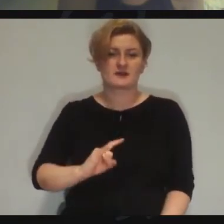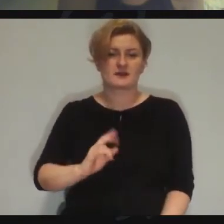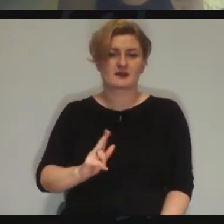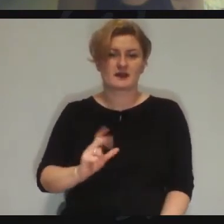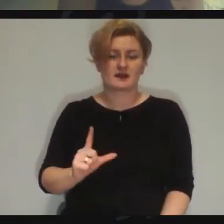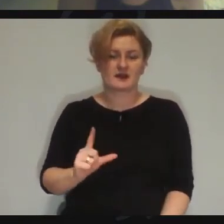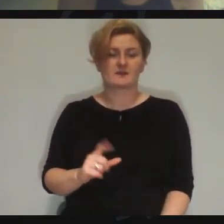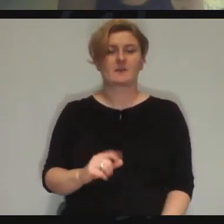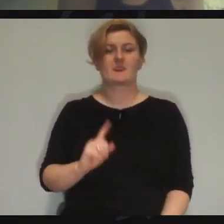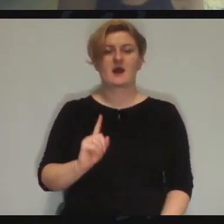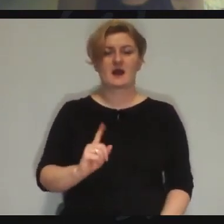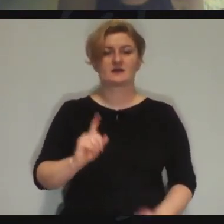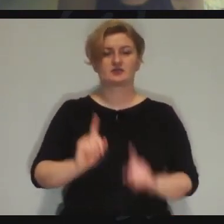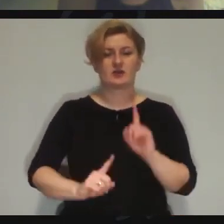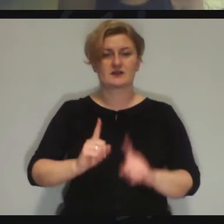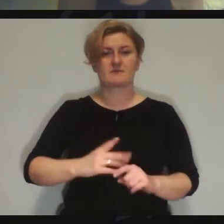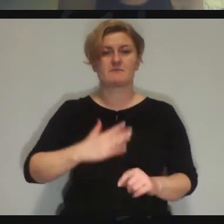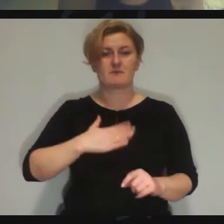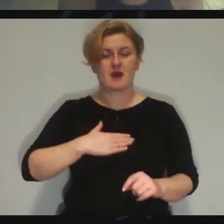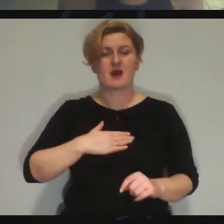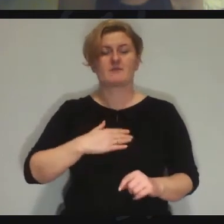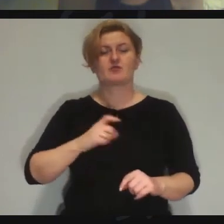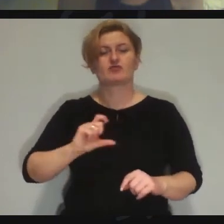Czasami mamy program do zrealizowania.